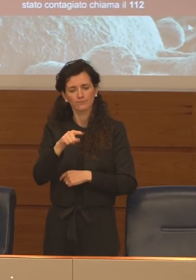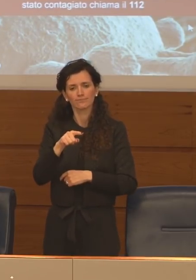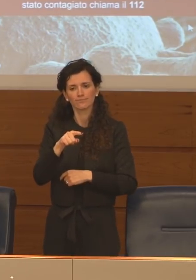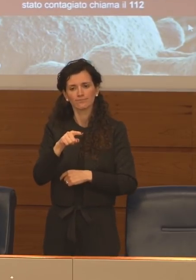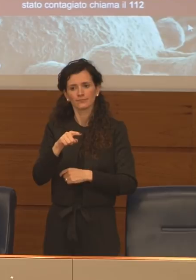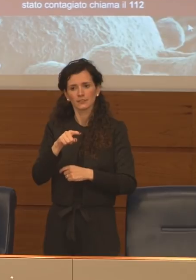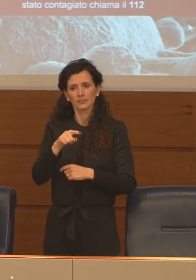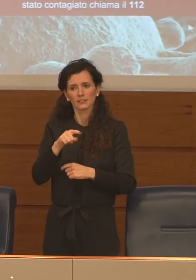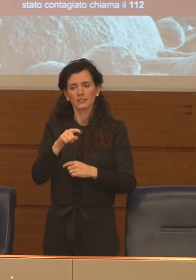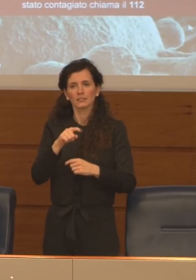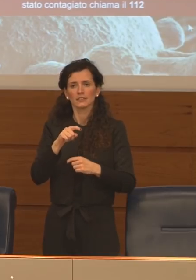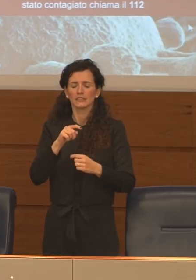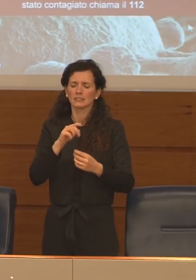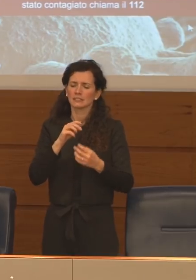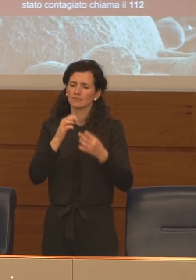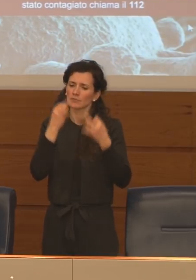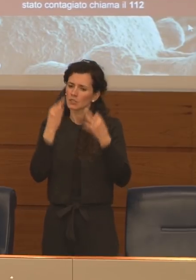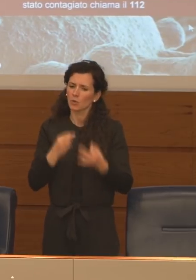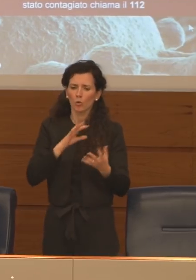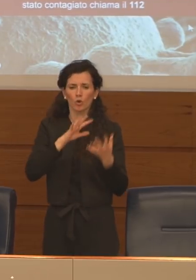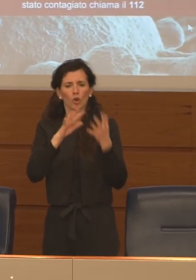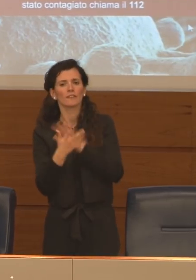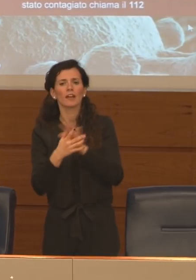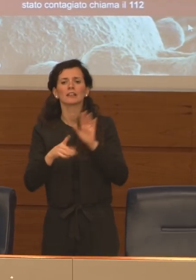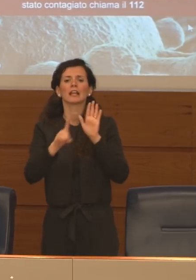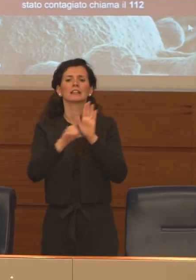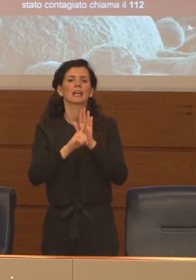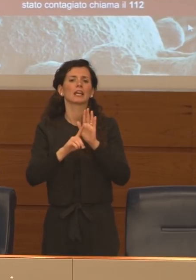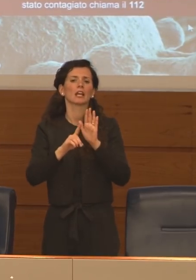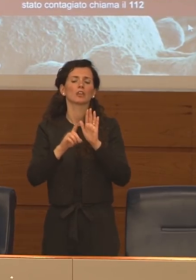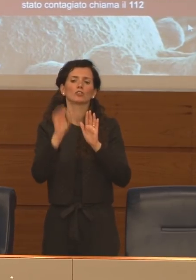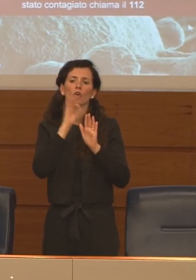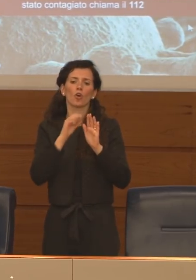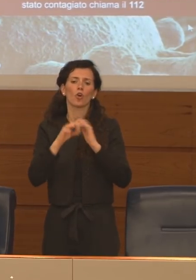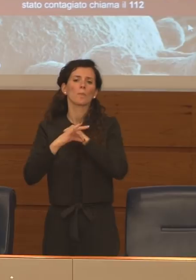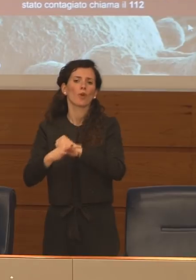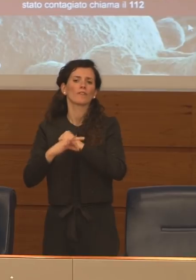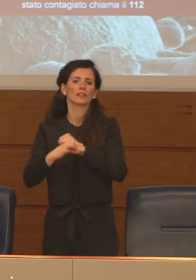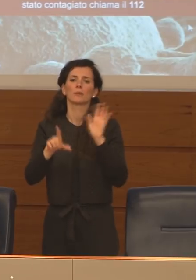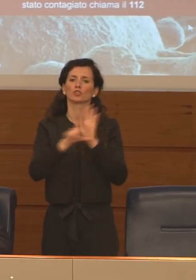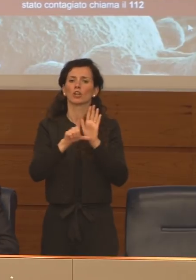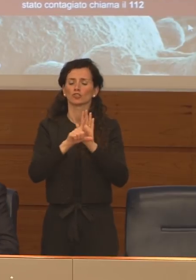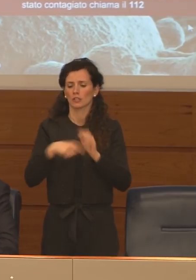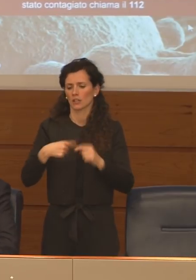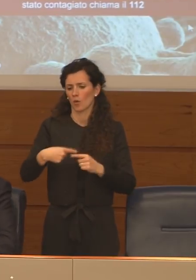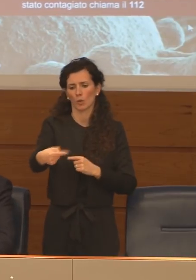un decreto o in un provvedimento legislativo nei prossimi giorni.